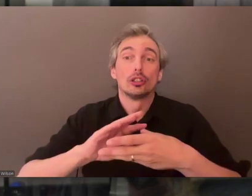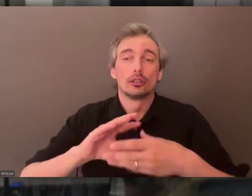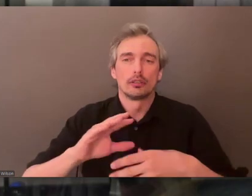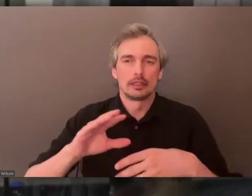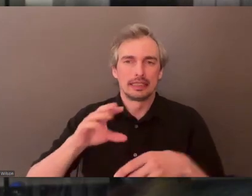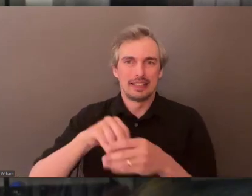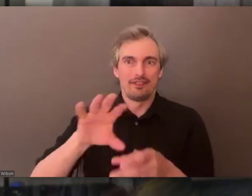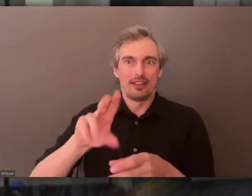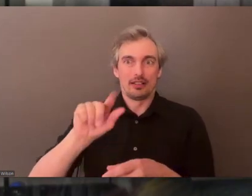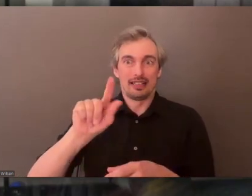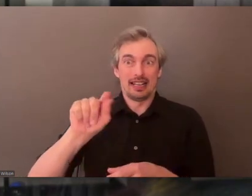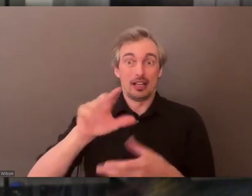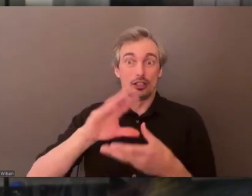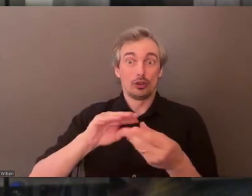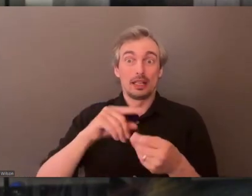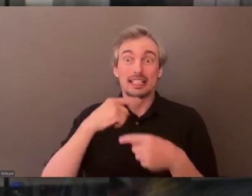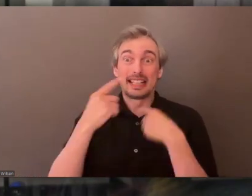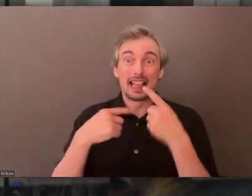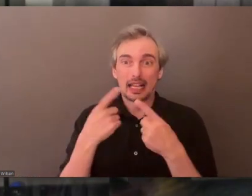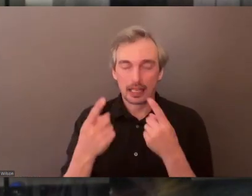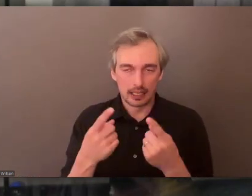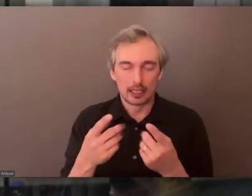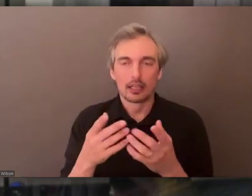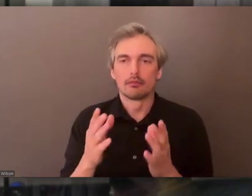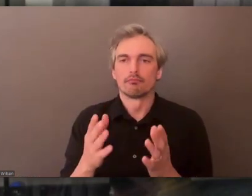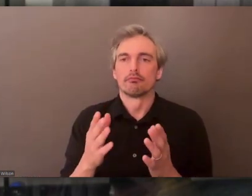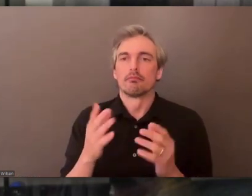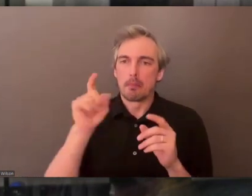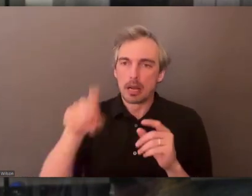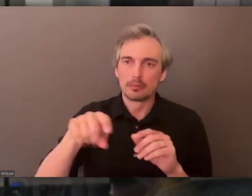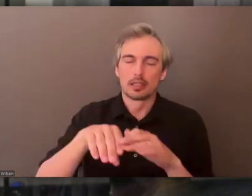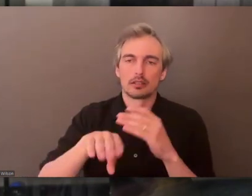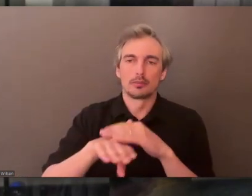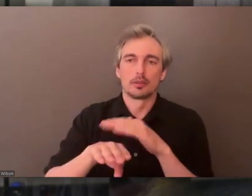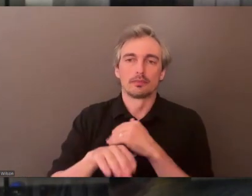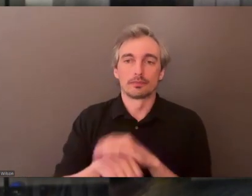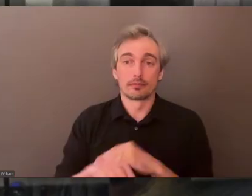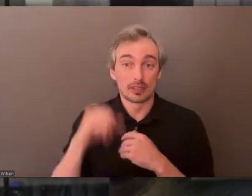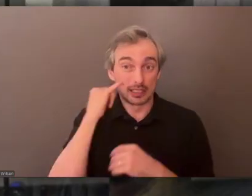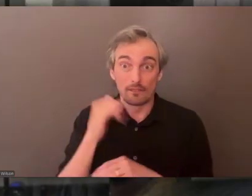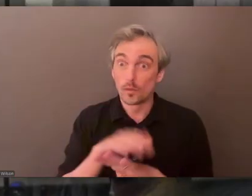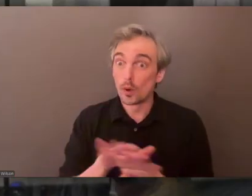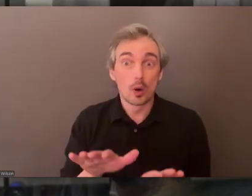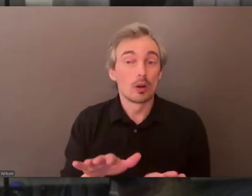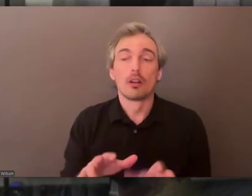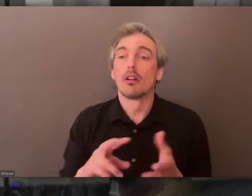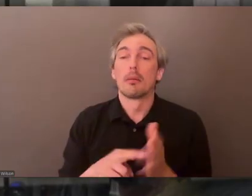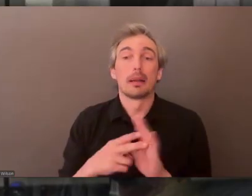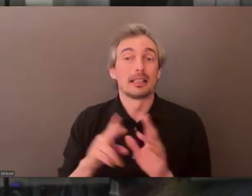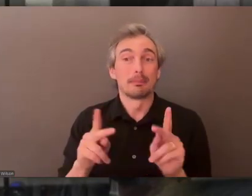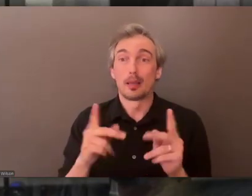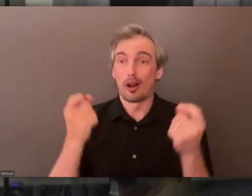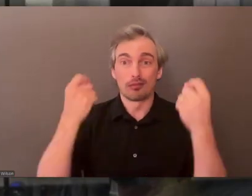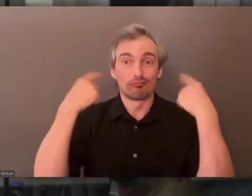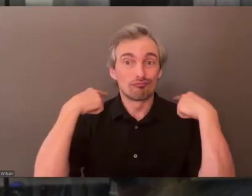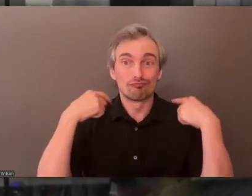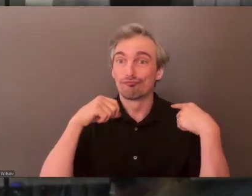なぜなら、その時点で、もし人々がその要素を理解できなけ れば、それが大きな問題を引き起こす可能性があるからです。